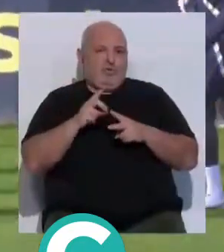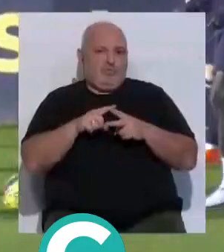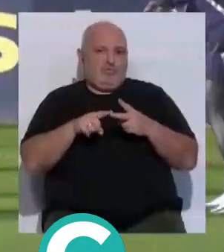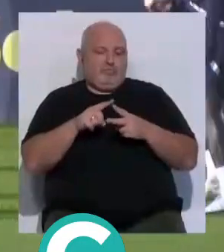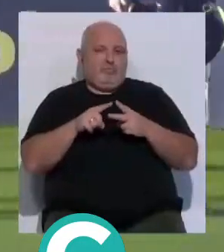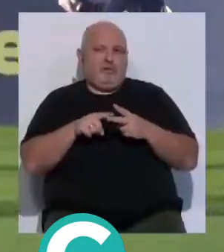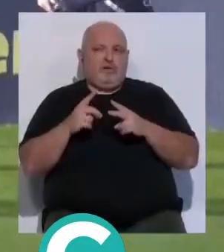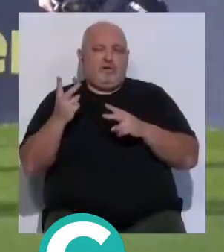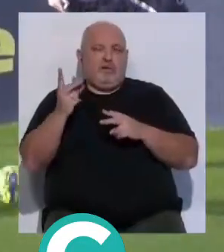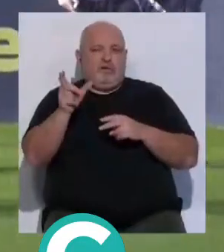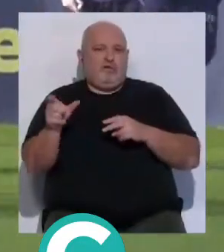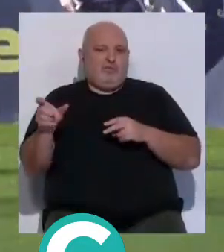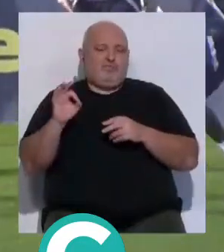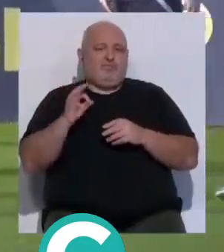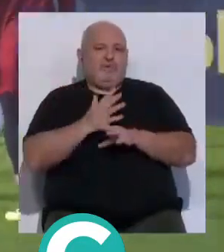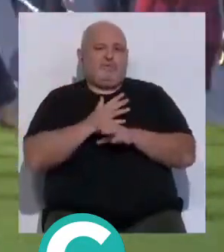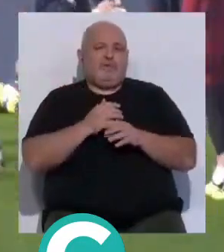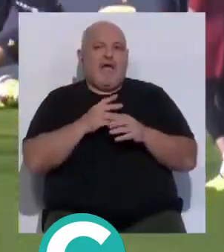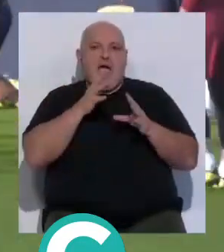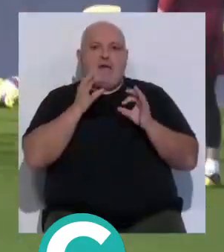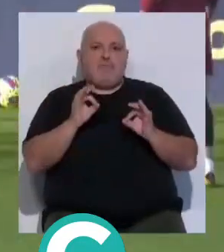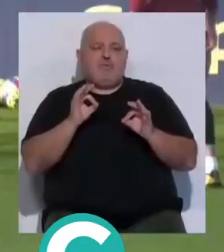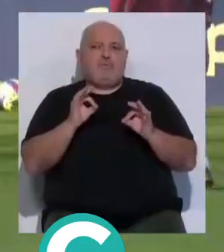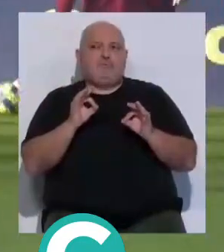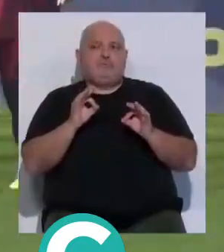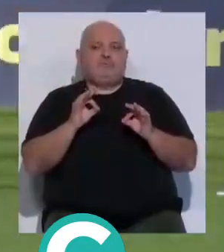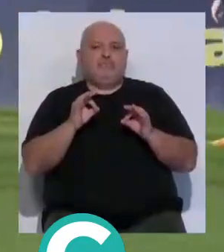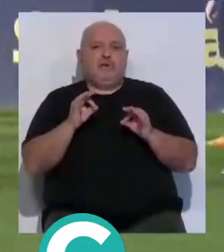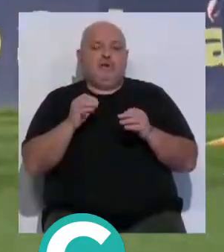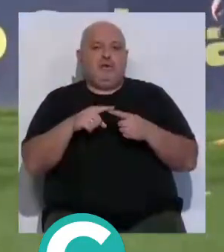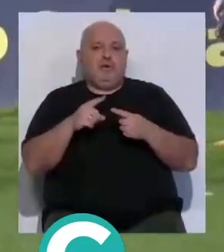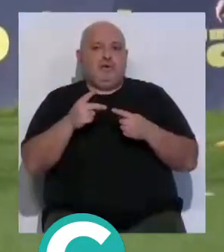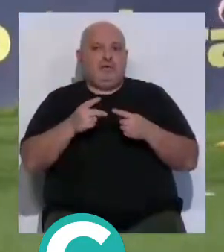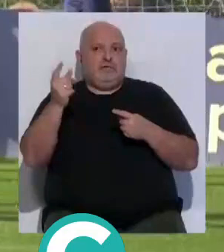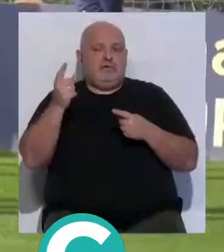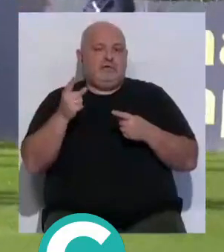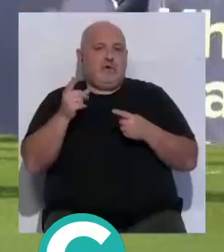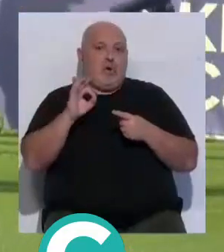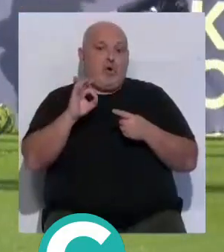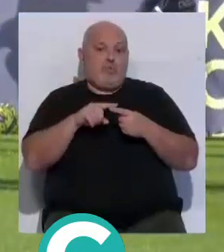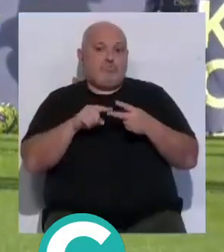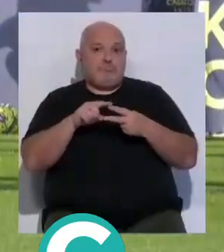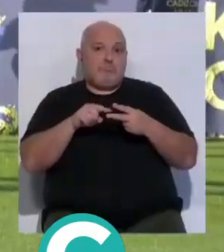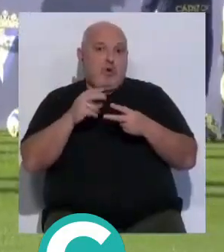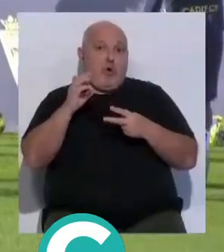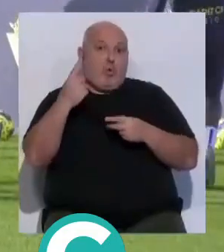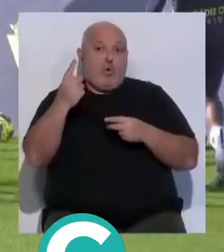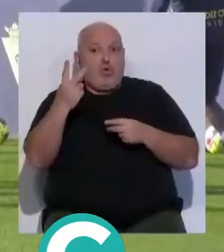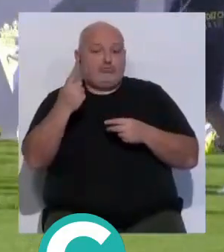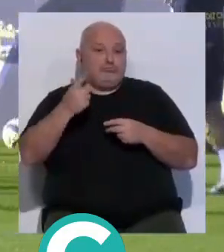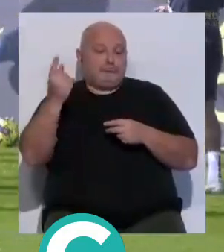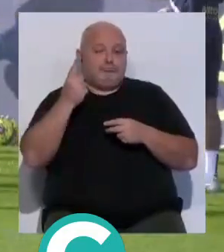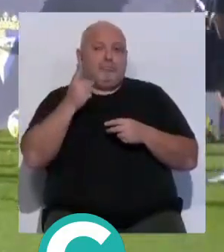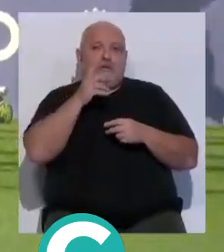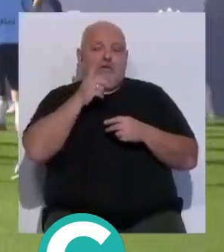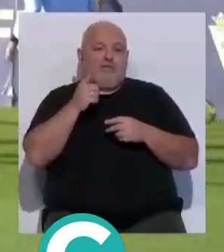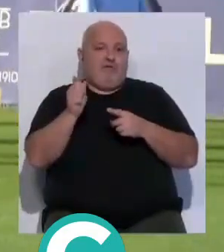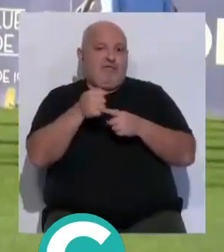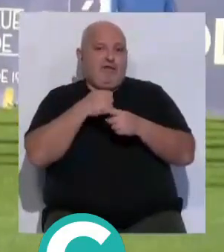dos centrocampistas ahora bien si se marchan uno o se marchan los dos va a quedar también con José